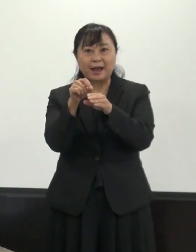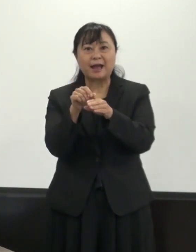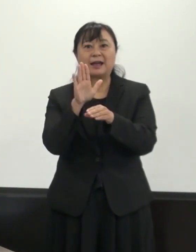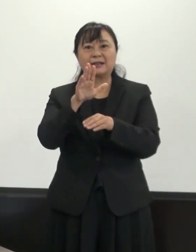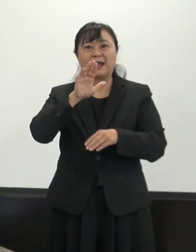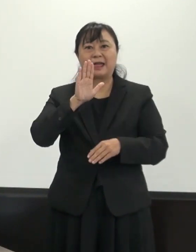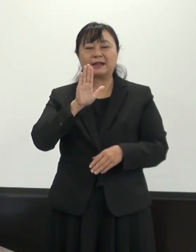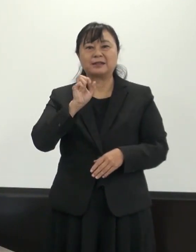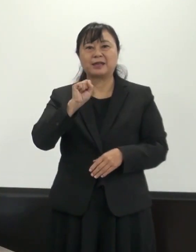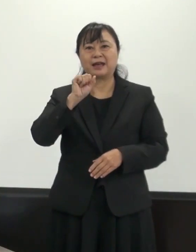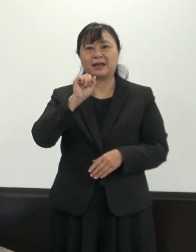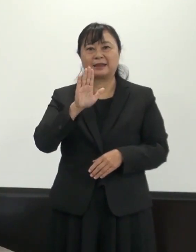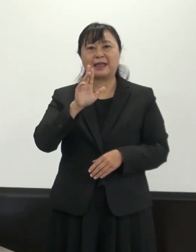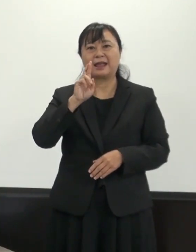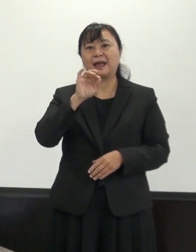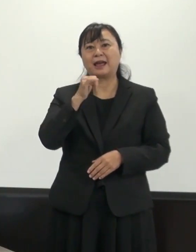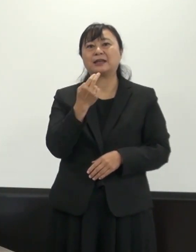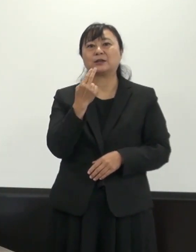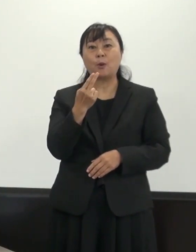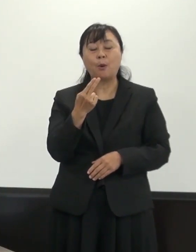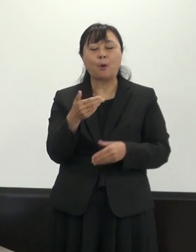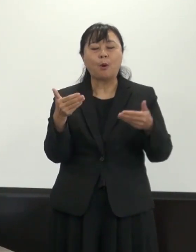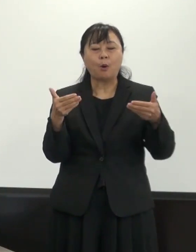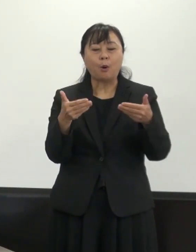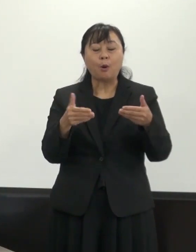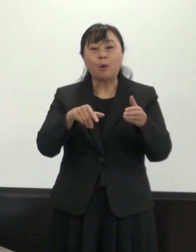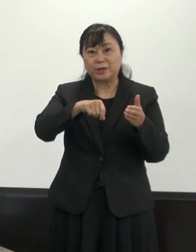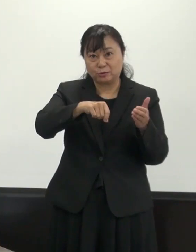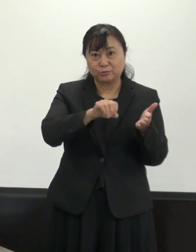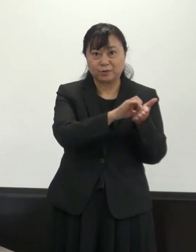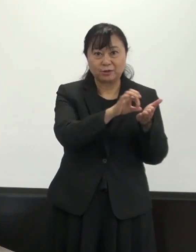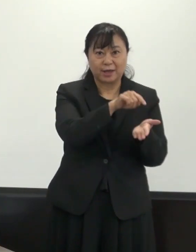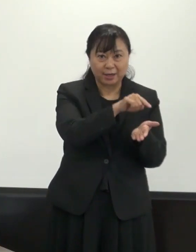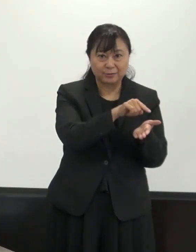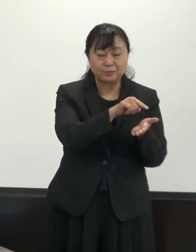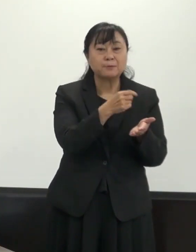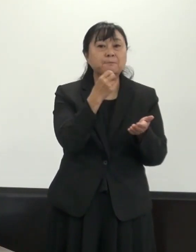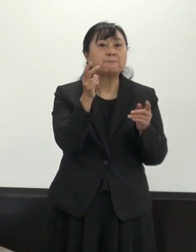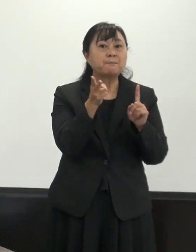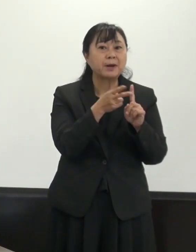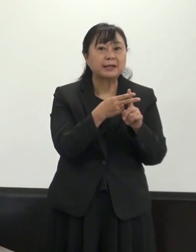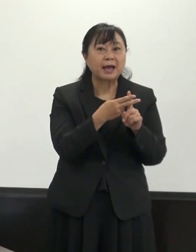利用することができるほか、 新幹線利用者が待ち時間を活用して、